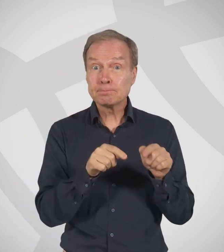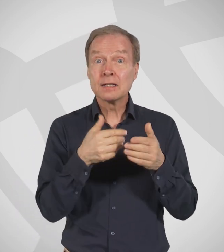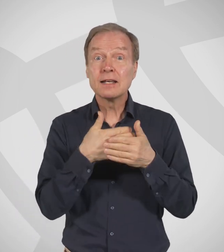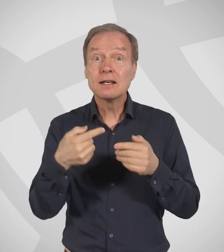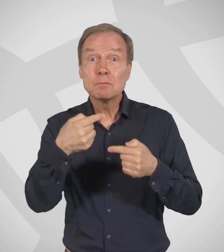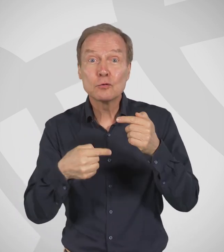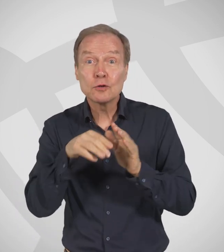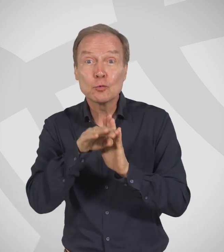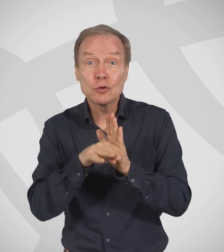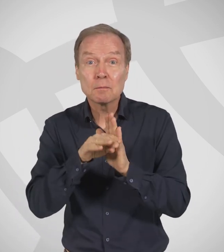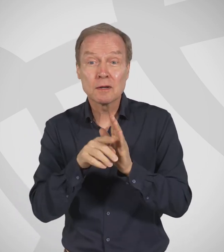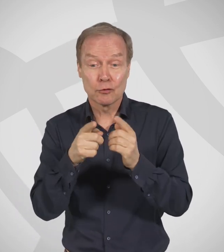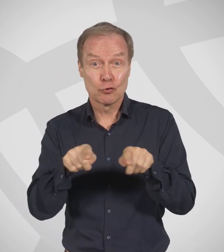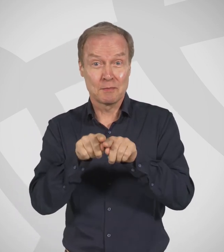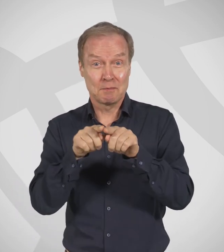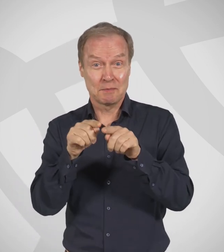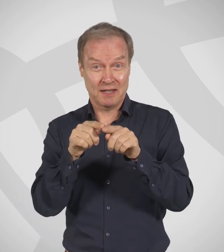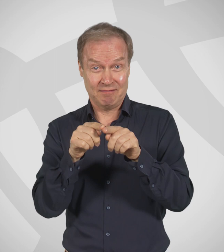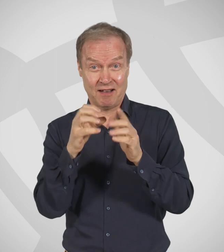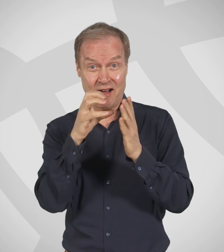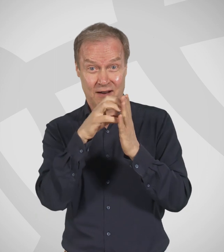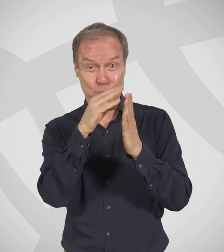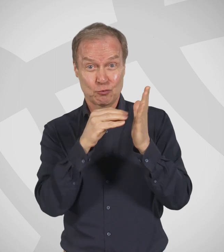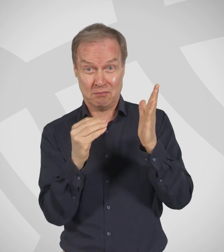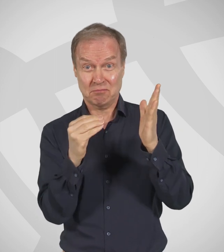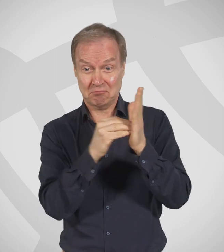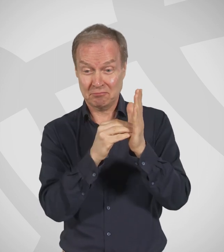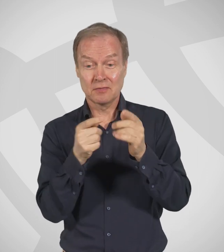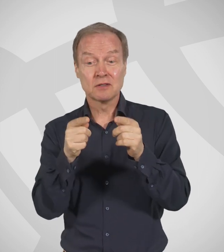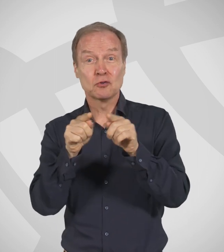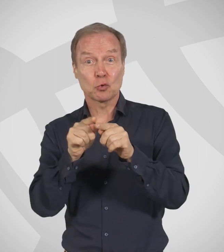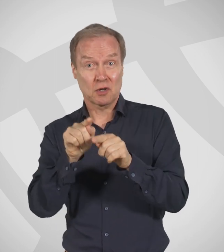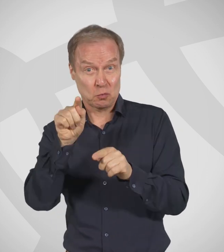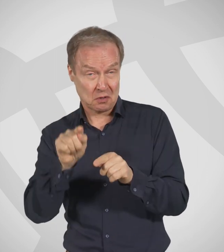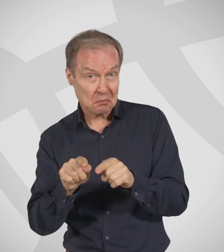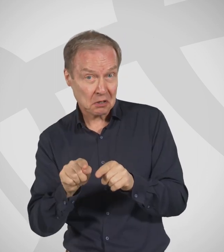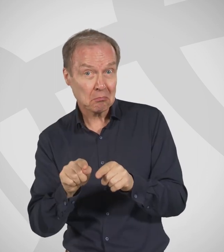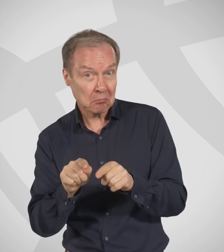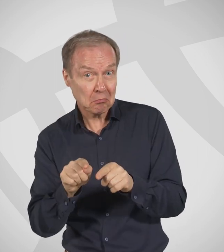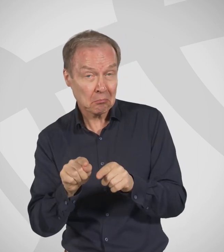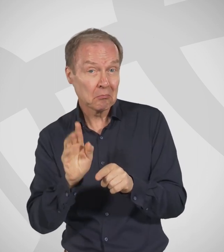Tuleva hallitus aikoo edistää kielellisiä oikeuksia jatkamalla -